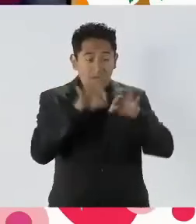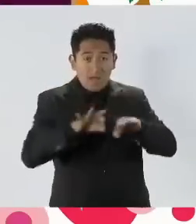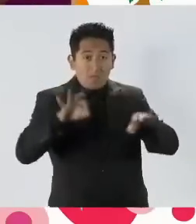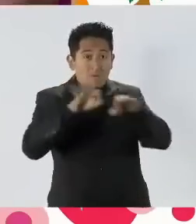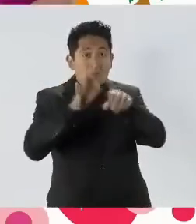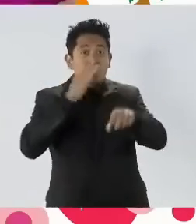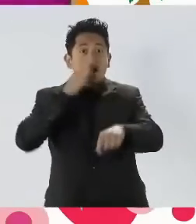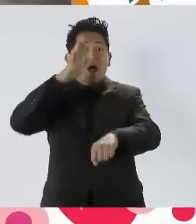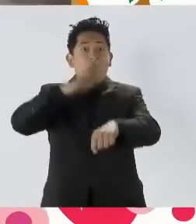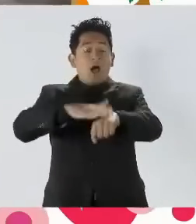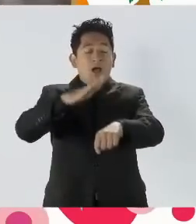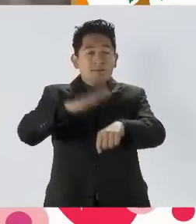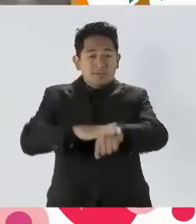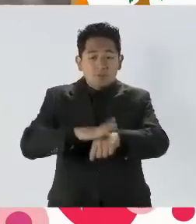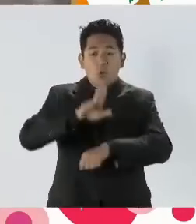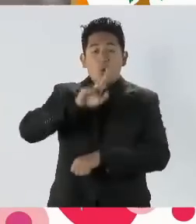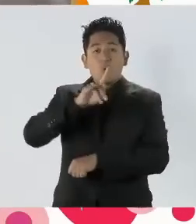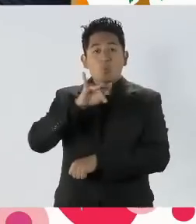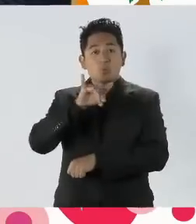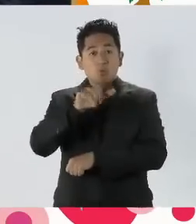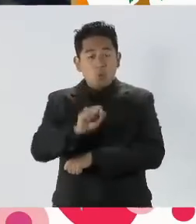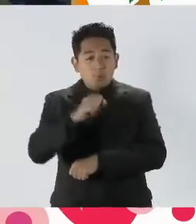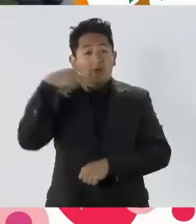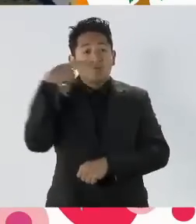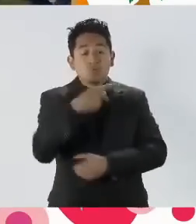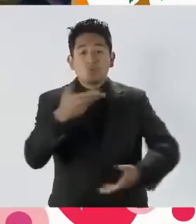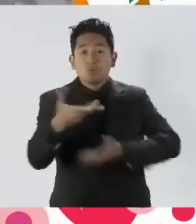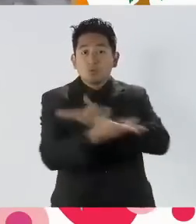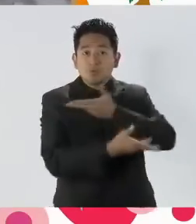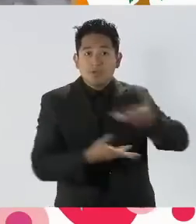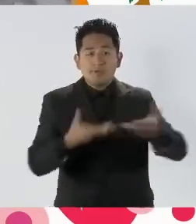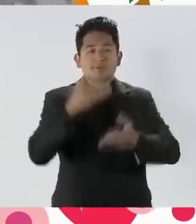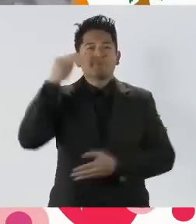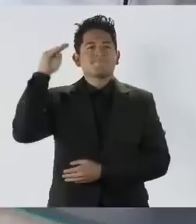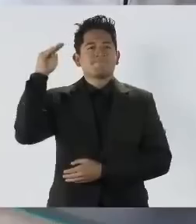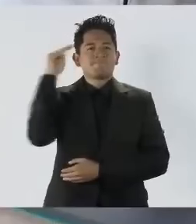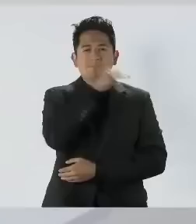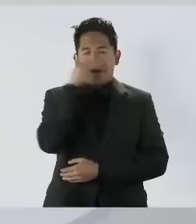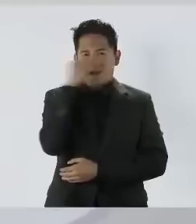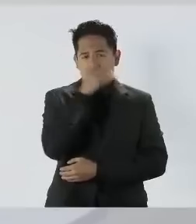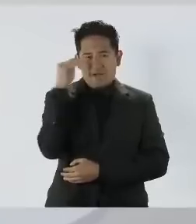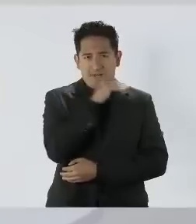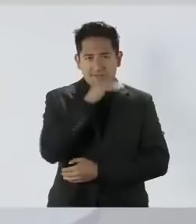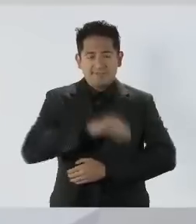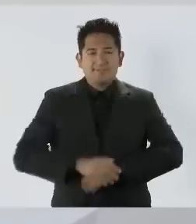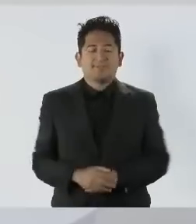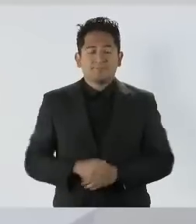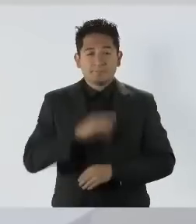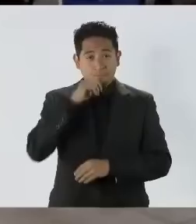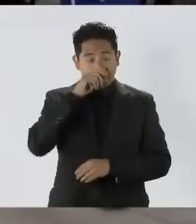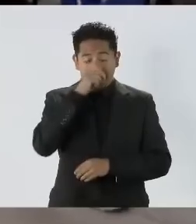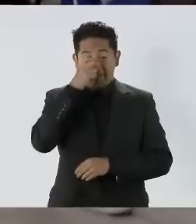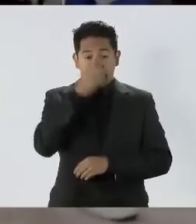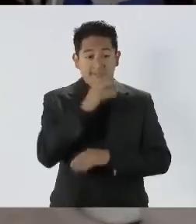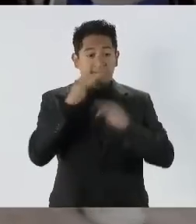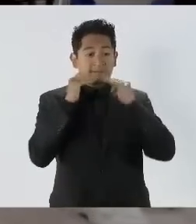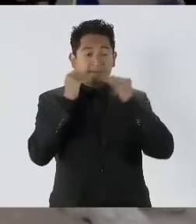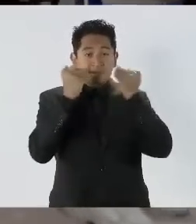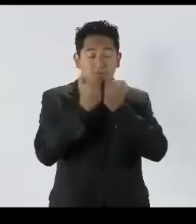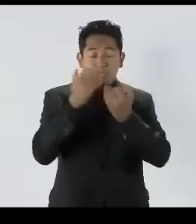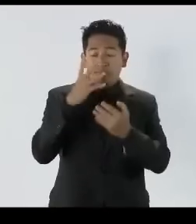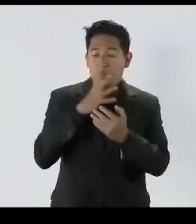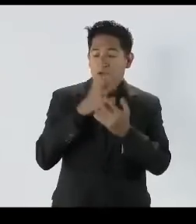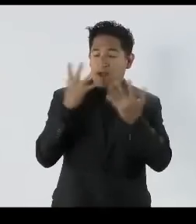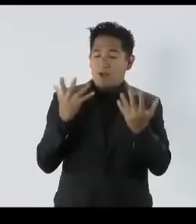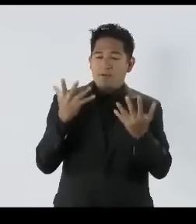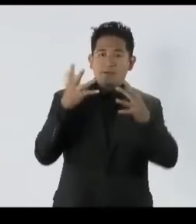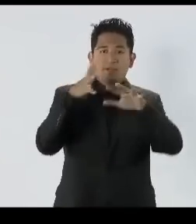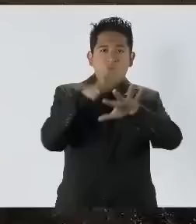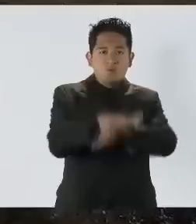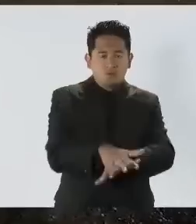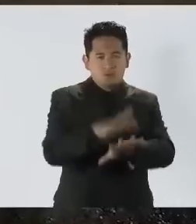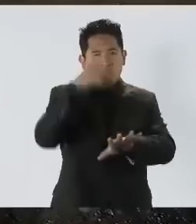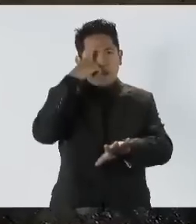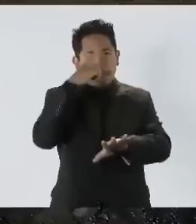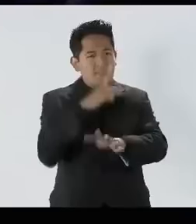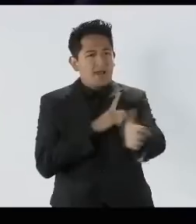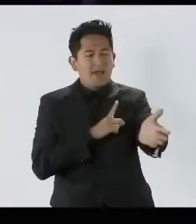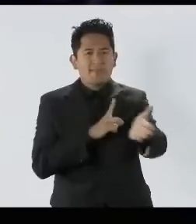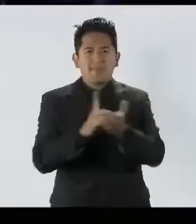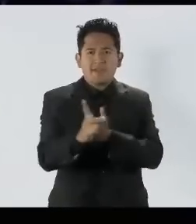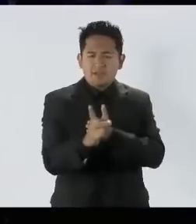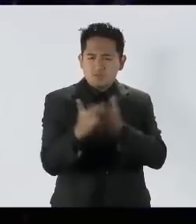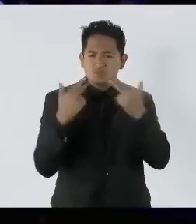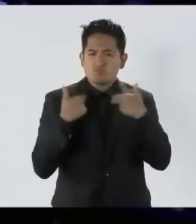las utopías serán gratuitos permite la inclusión y el ejercicio pleno de derechos Así que las